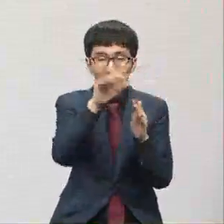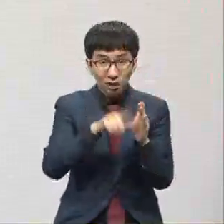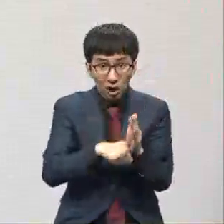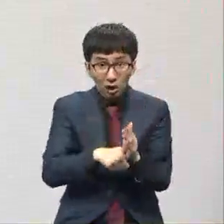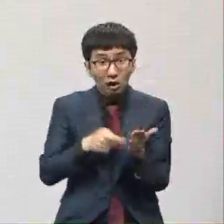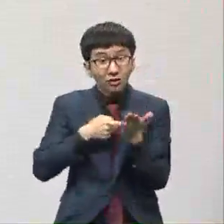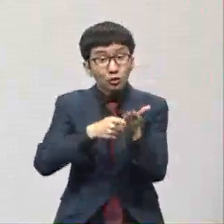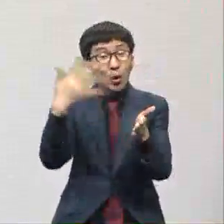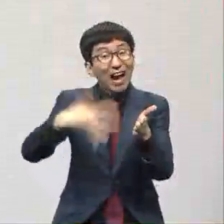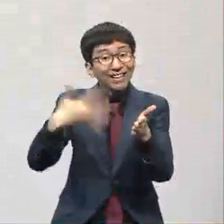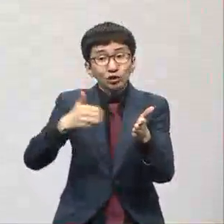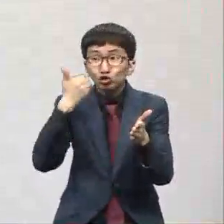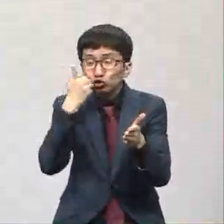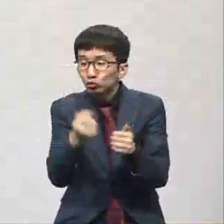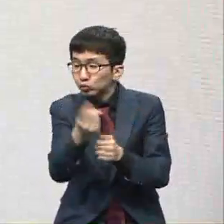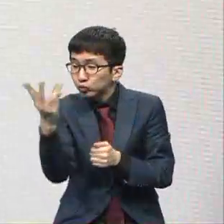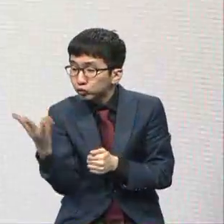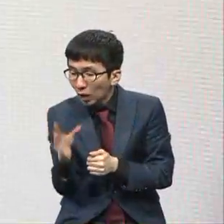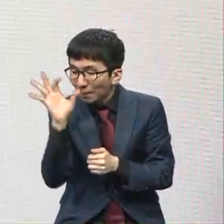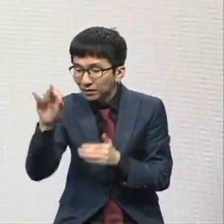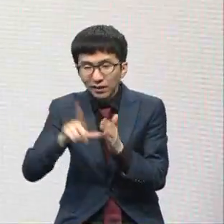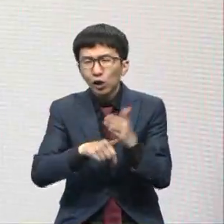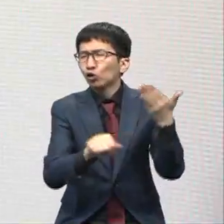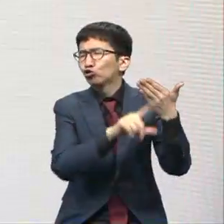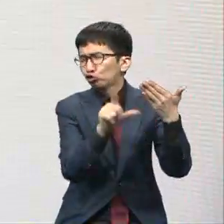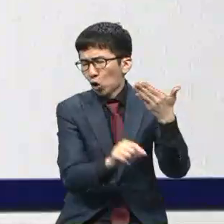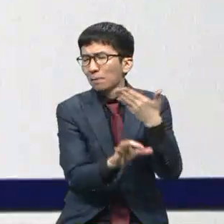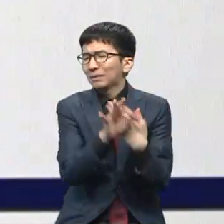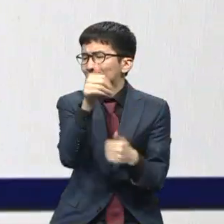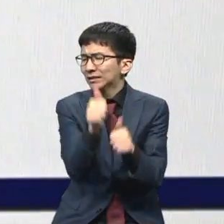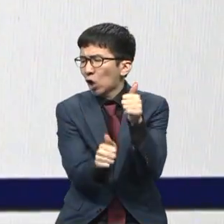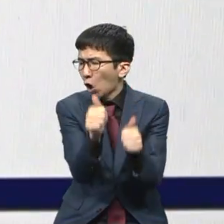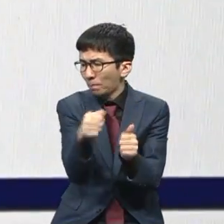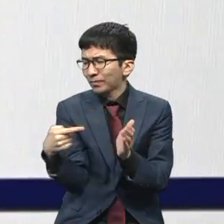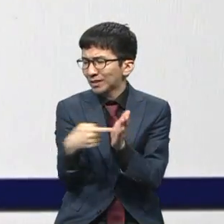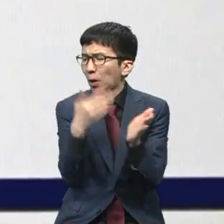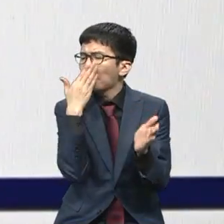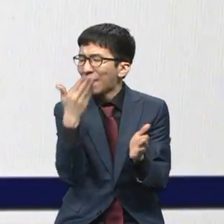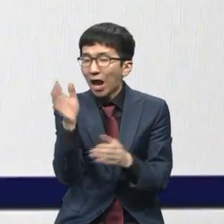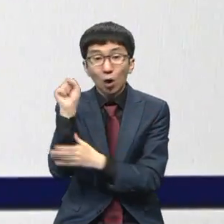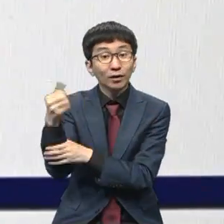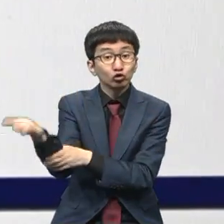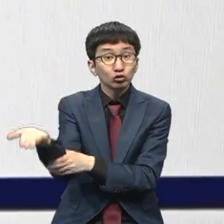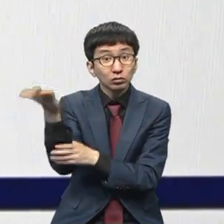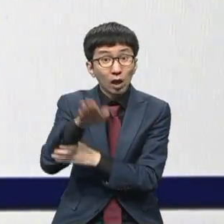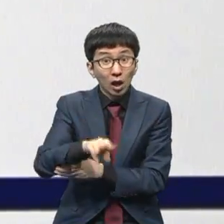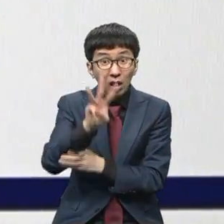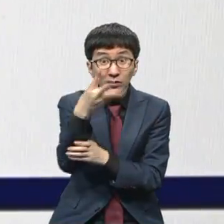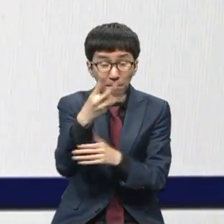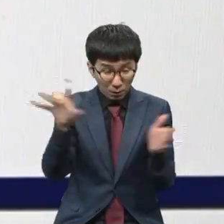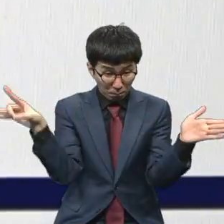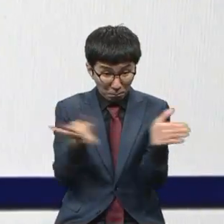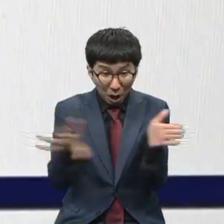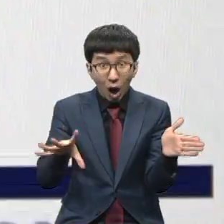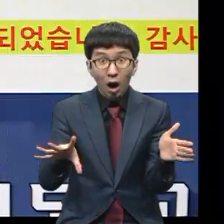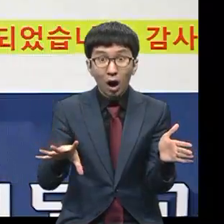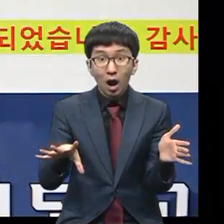학원에 등록하지 않은 비수강생들을 대상으로 9월 수능 모의평가 접수를 어제부터 했는데 300명 자리가 순식간에